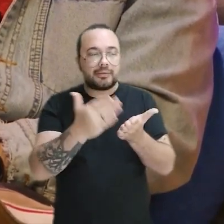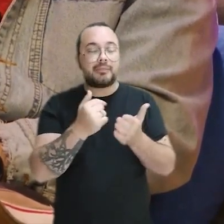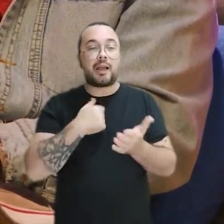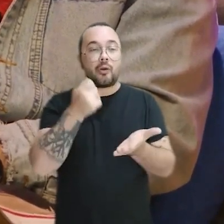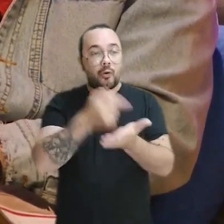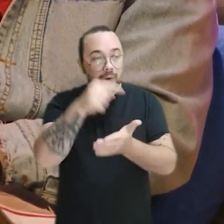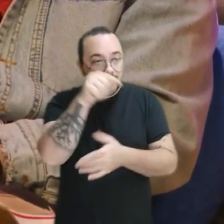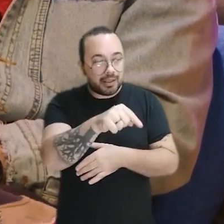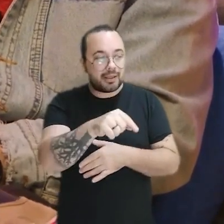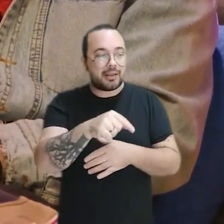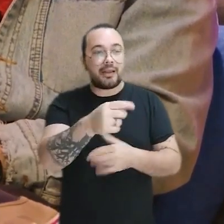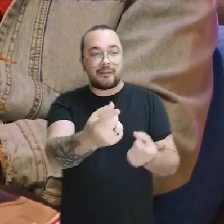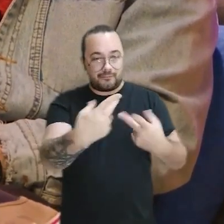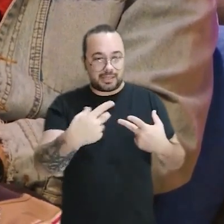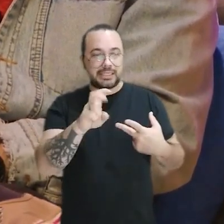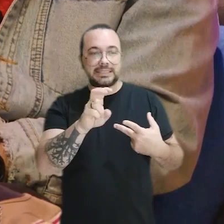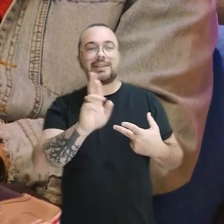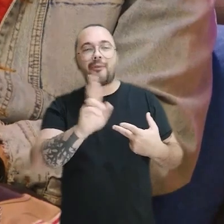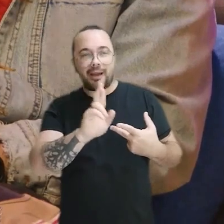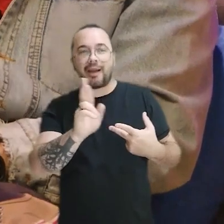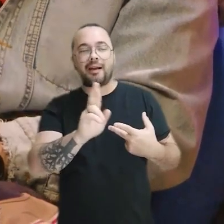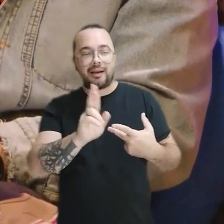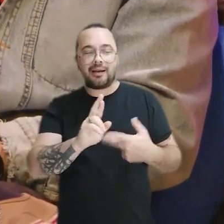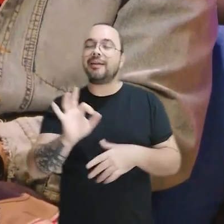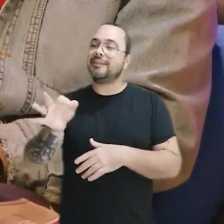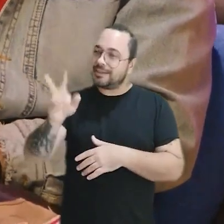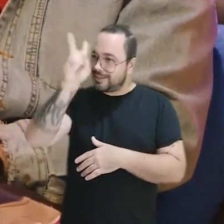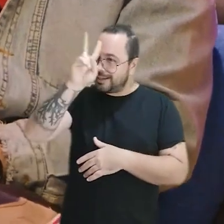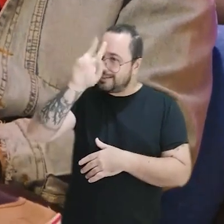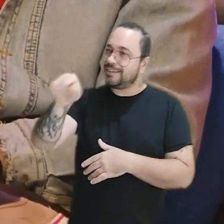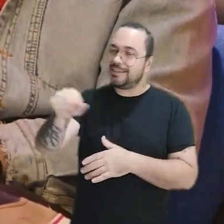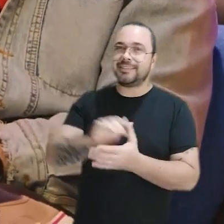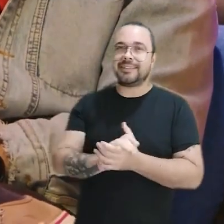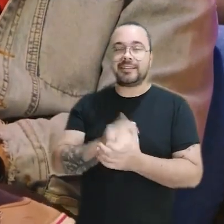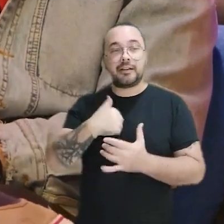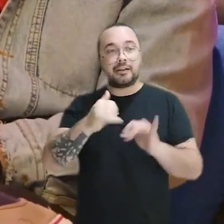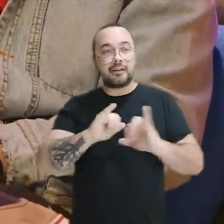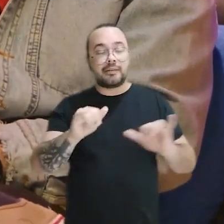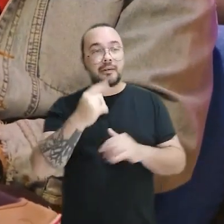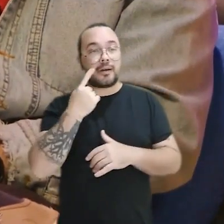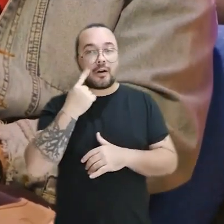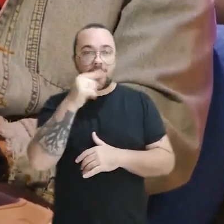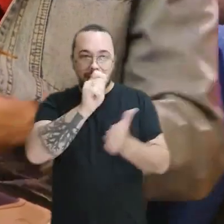Aí eu comprei dele, por tipo, ele me vendeu por cinco reais. Eu lembro disso. Aí eu falei: "Patrick, assina aqui pra mim".